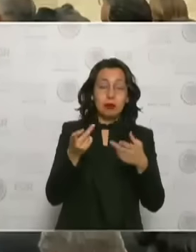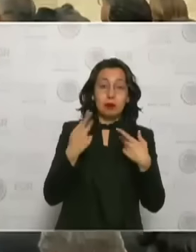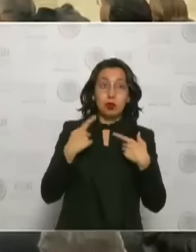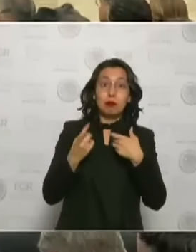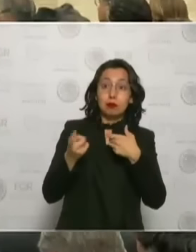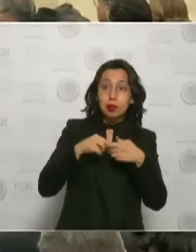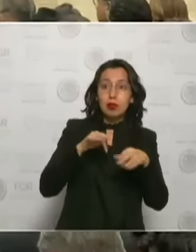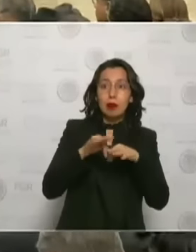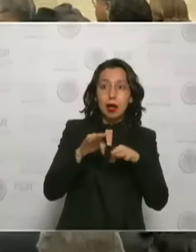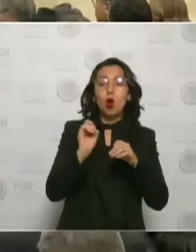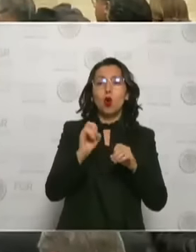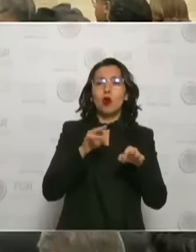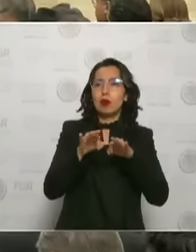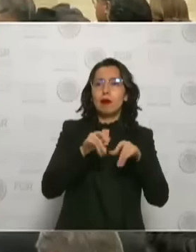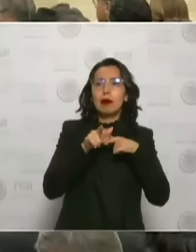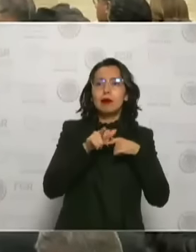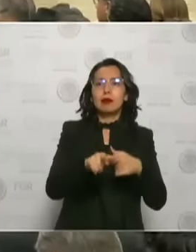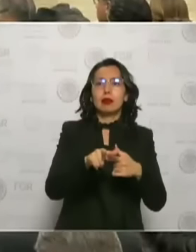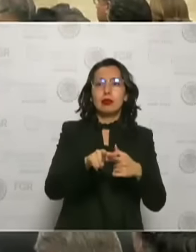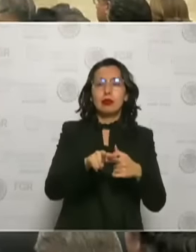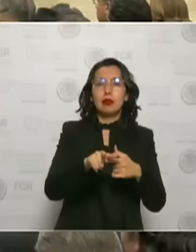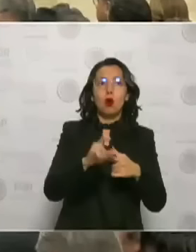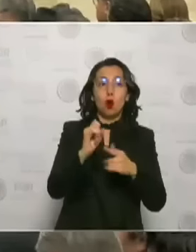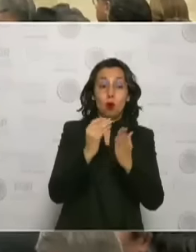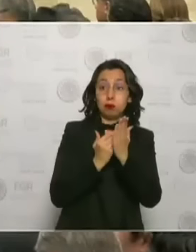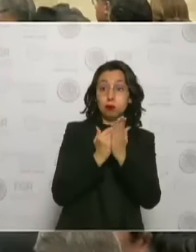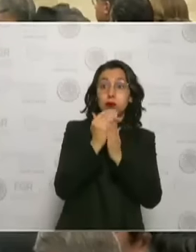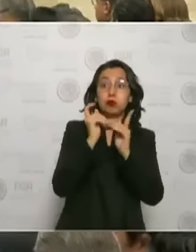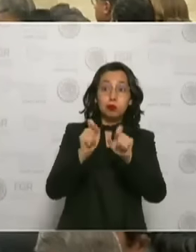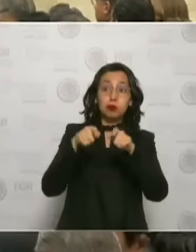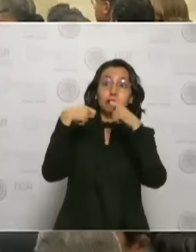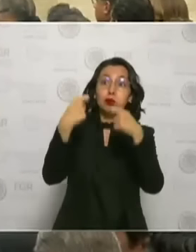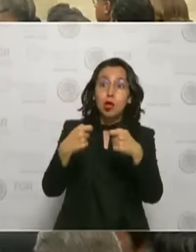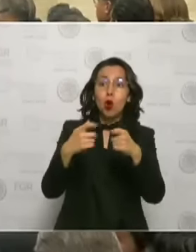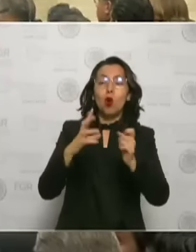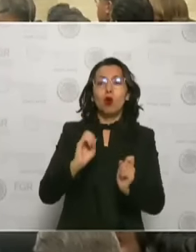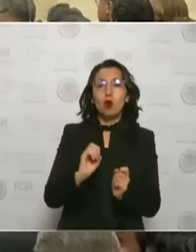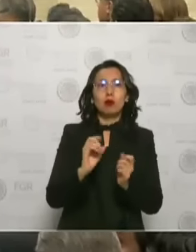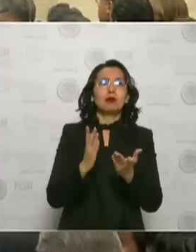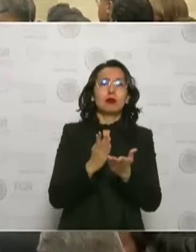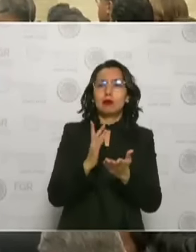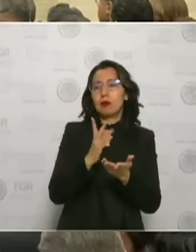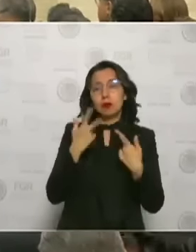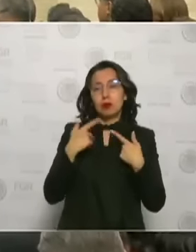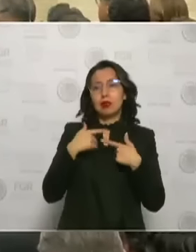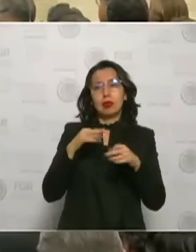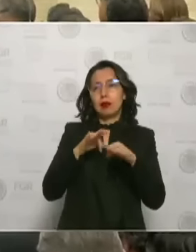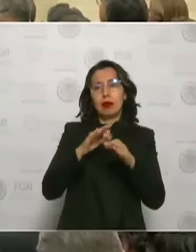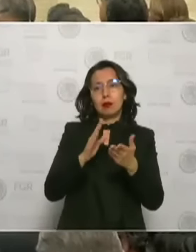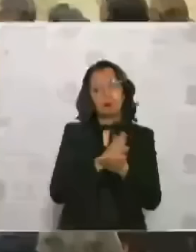de permanencia, de ascenso y separación, así como un sistema transparente de